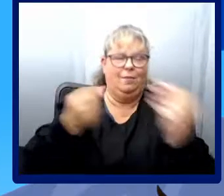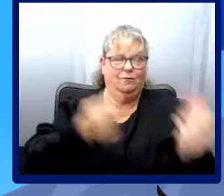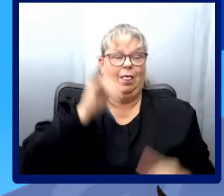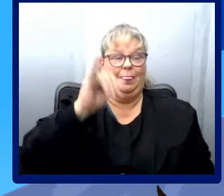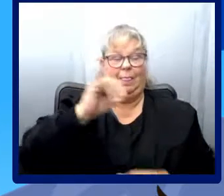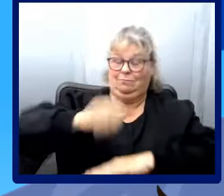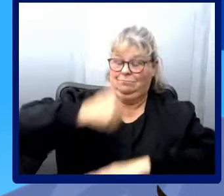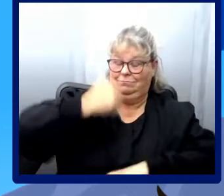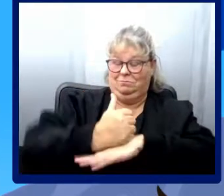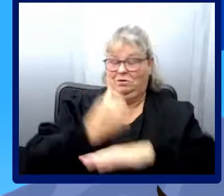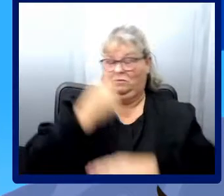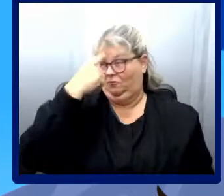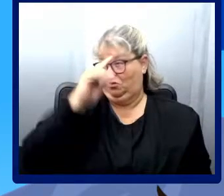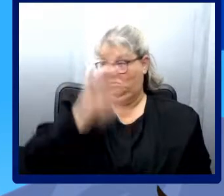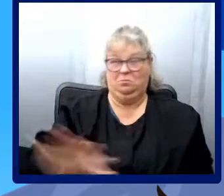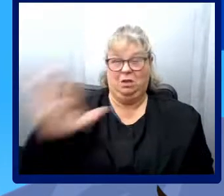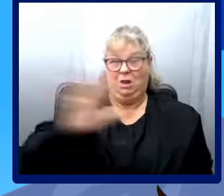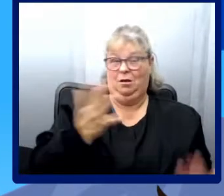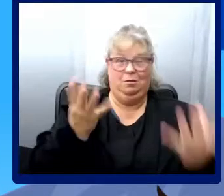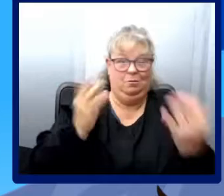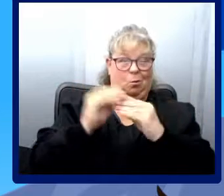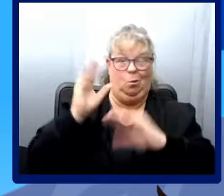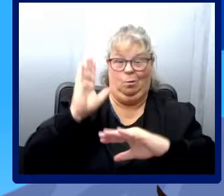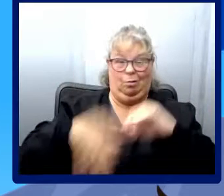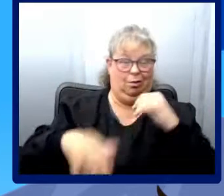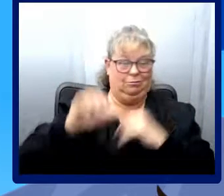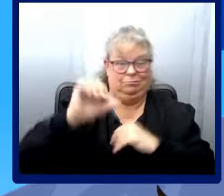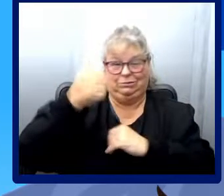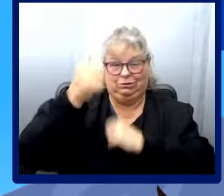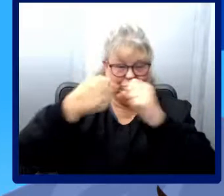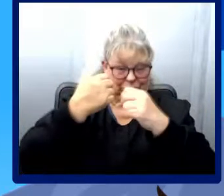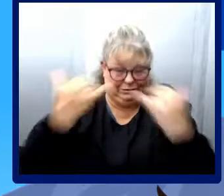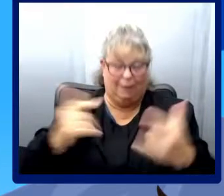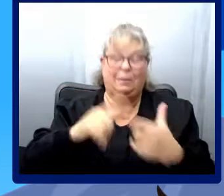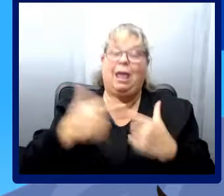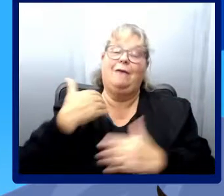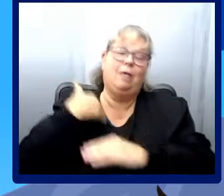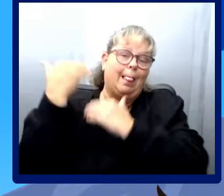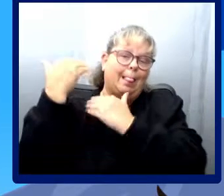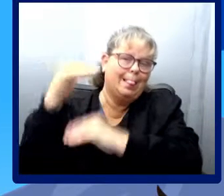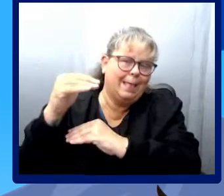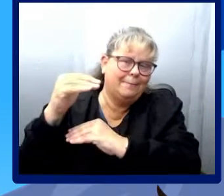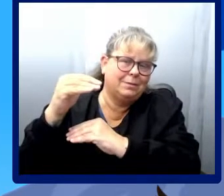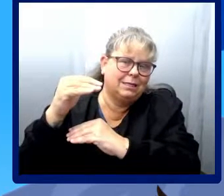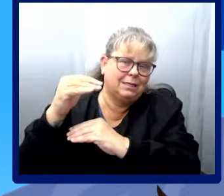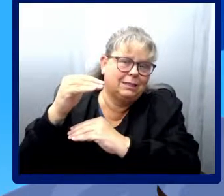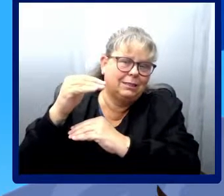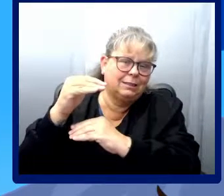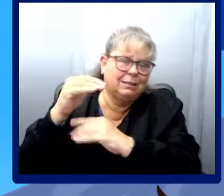durante poco más de una década, pero eran algo limitados al principio y no eran tan fácilmente configurables.